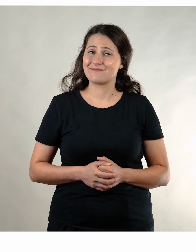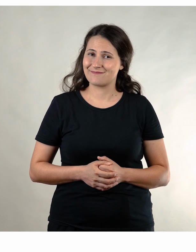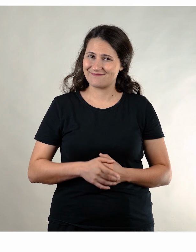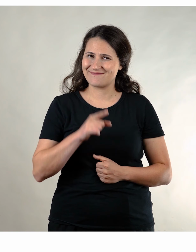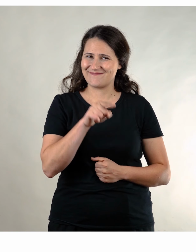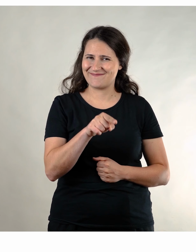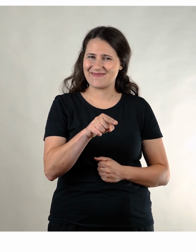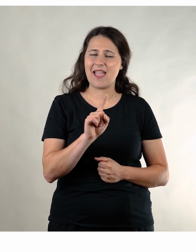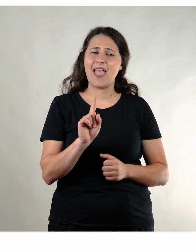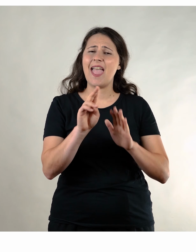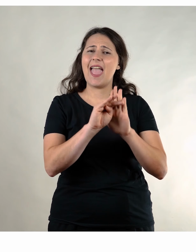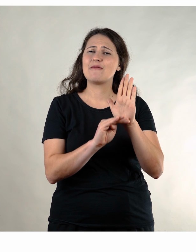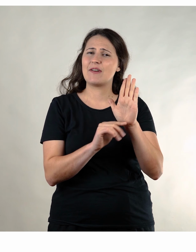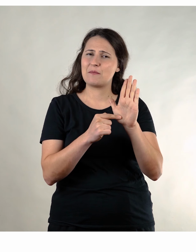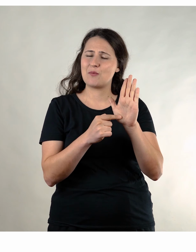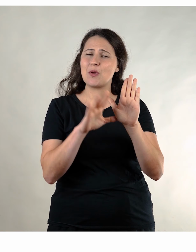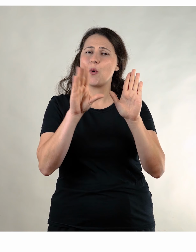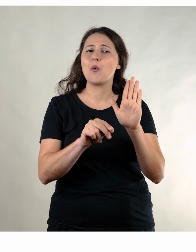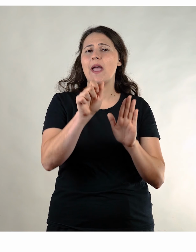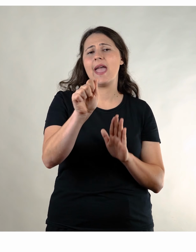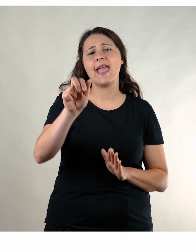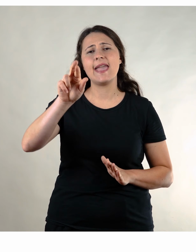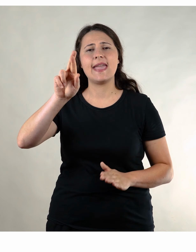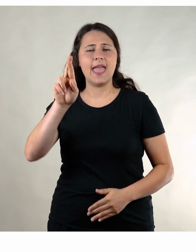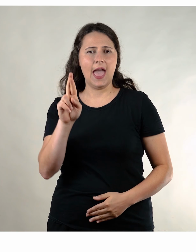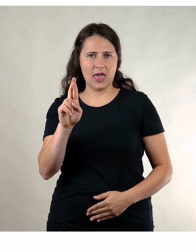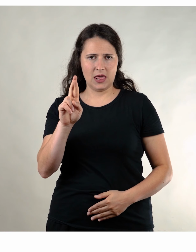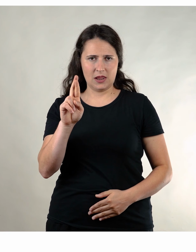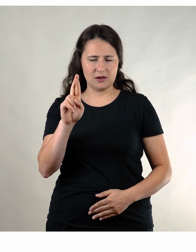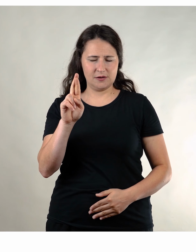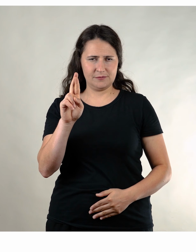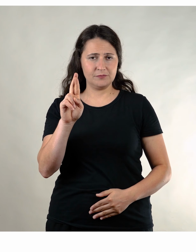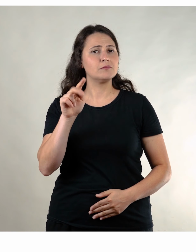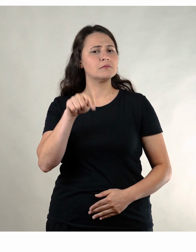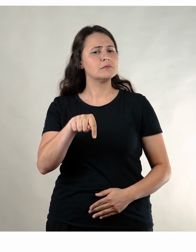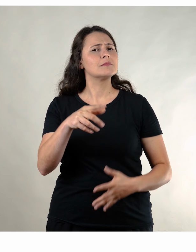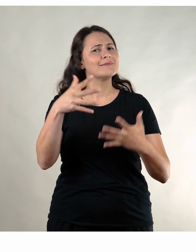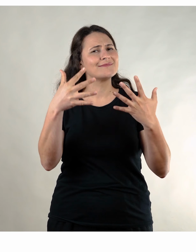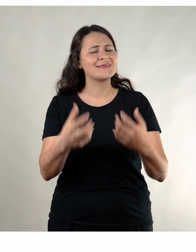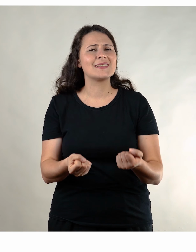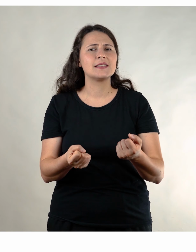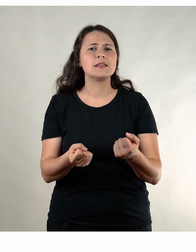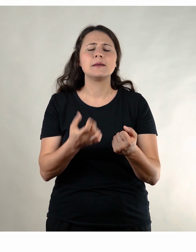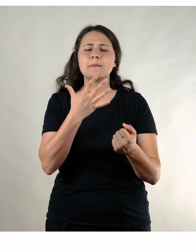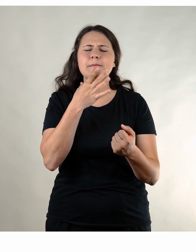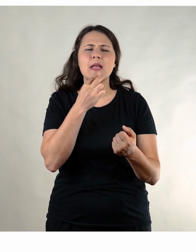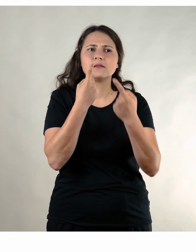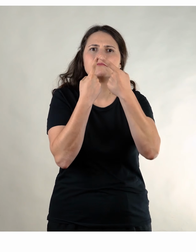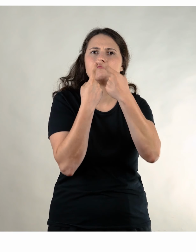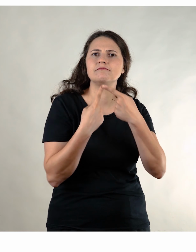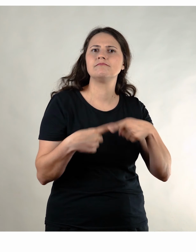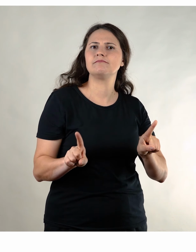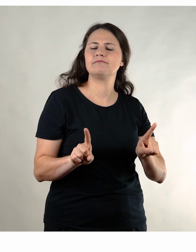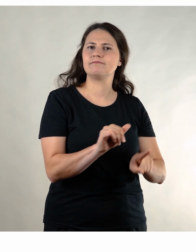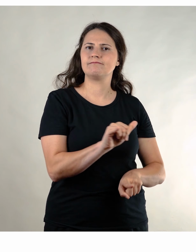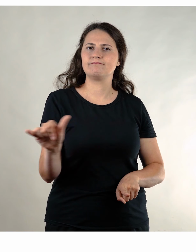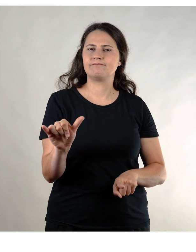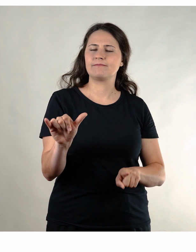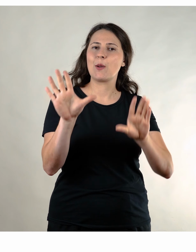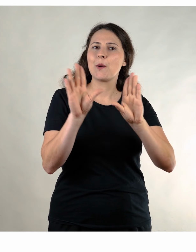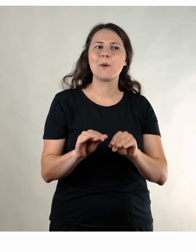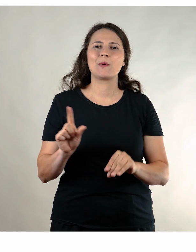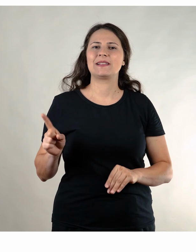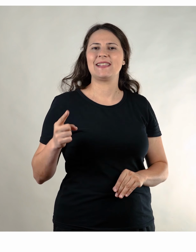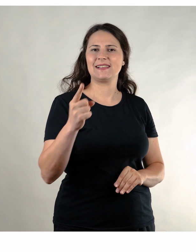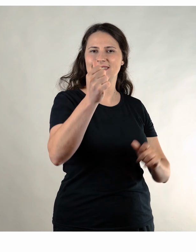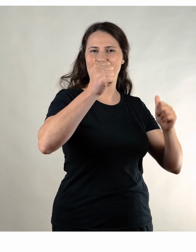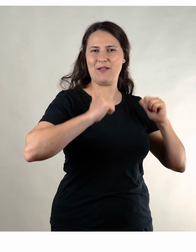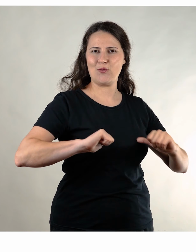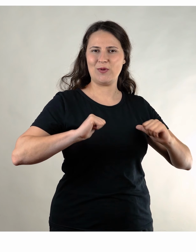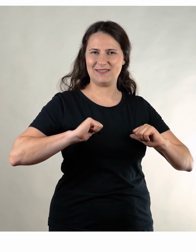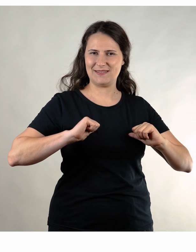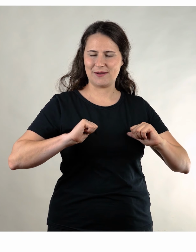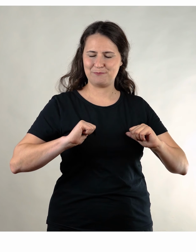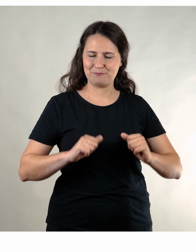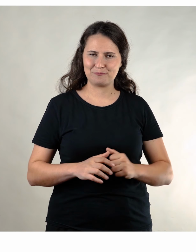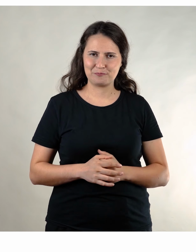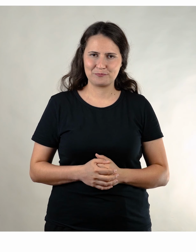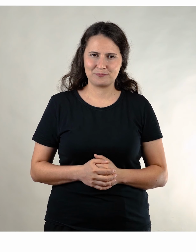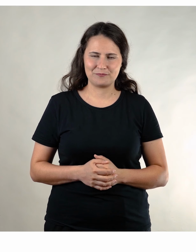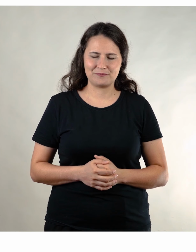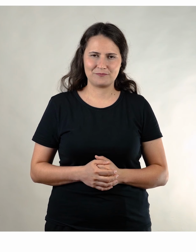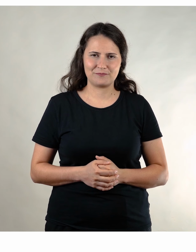Οι ταξιδιωτικές εφαρμογές επαυξημένης πραγματικότητας φέρνουν την επανάσταση στην ταξιδιωτική βιομηχανία.